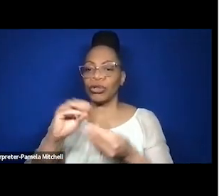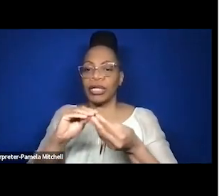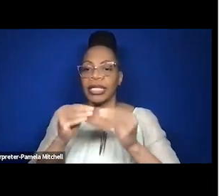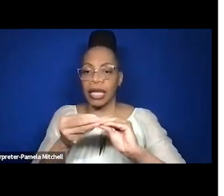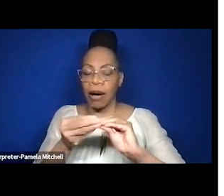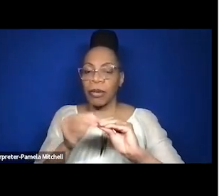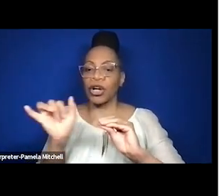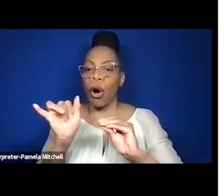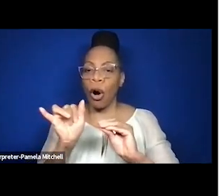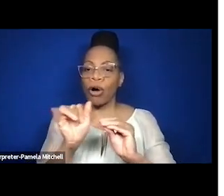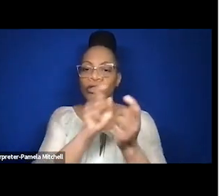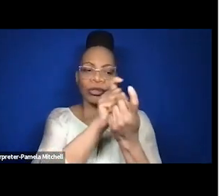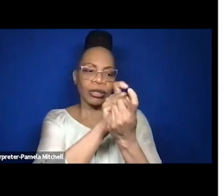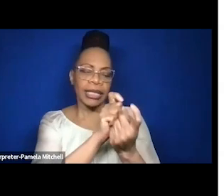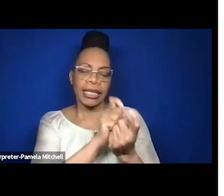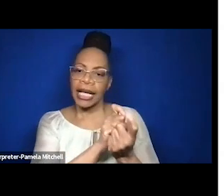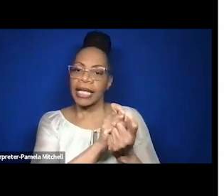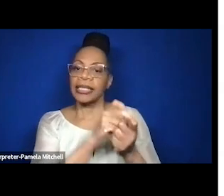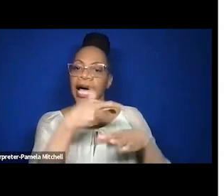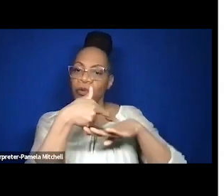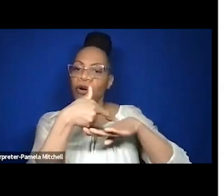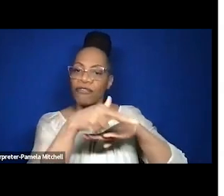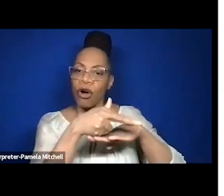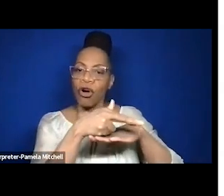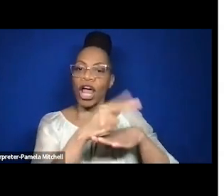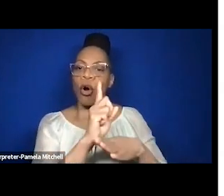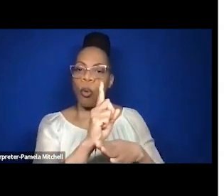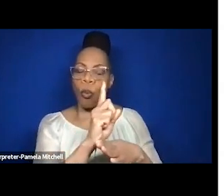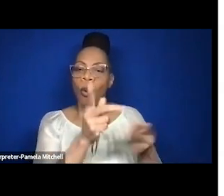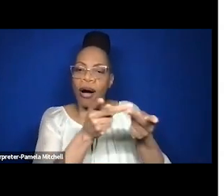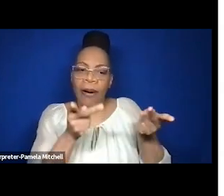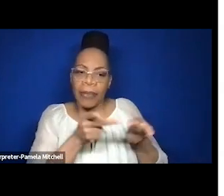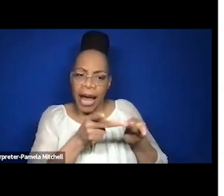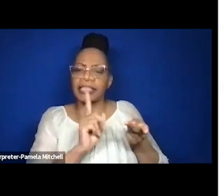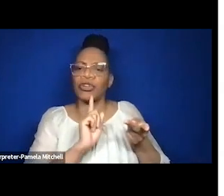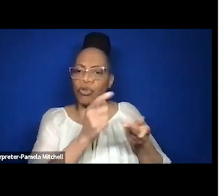a los que me refiero con frecuencia, todo en un solo lugar y eso ha sido bastante útil para mantenerme organizada